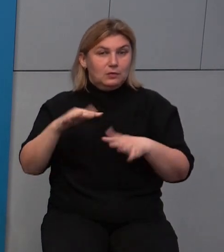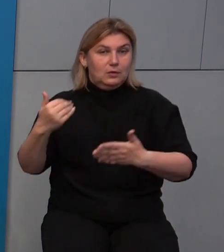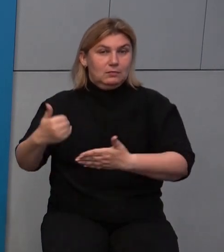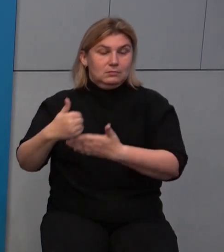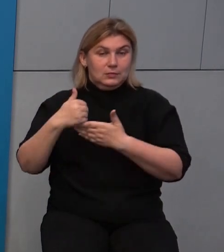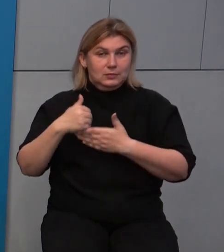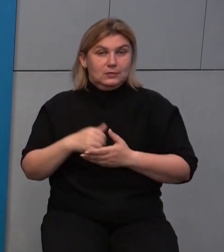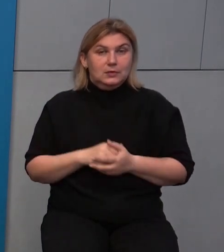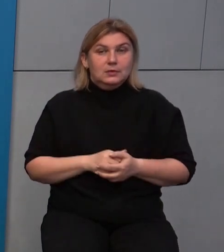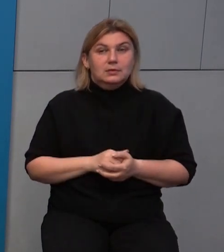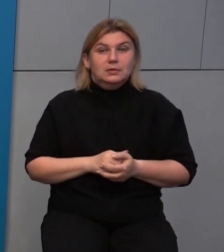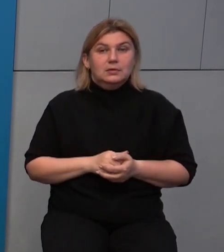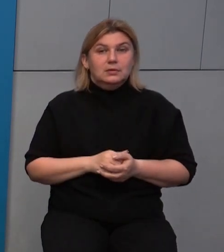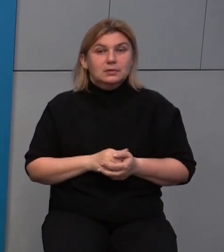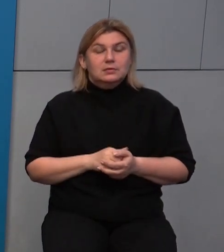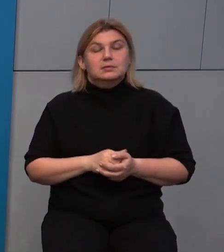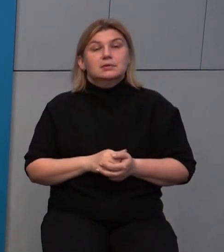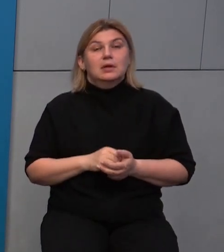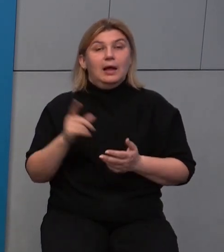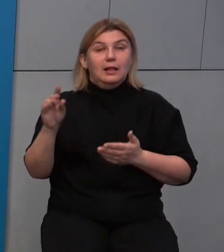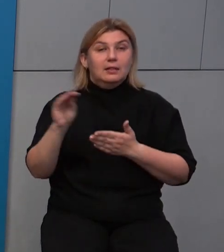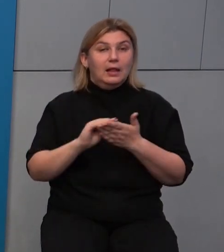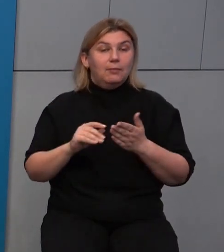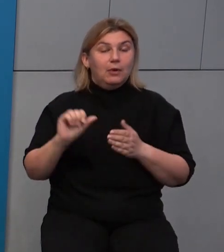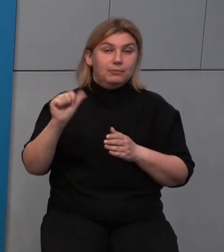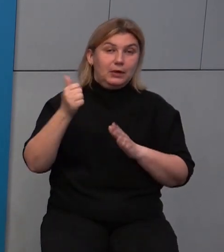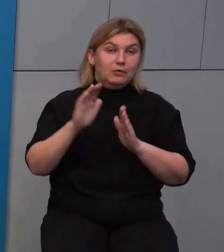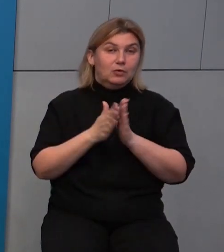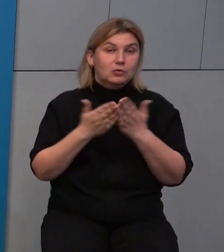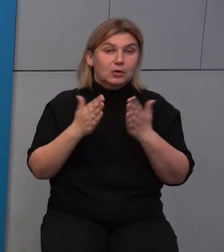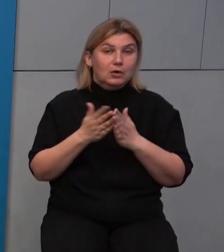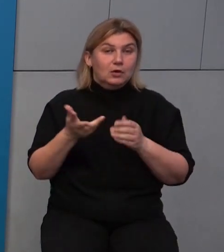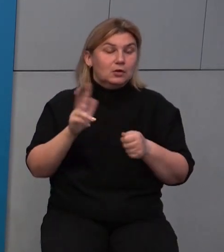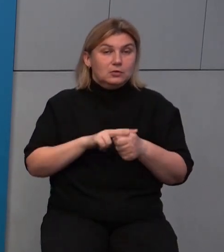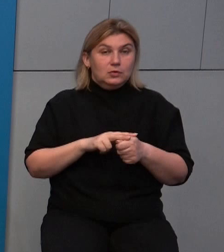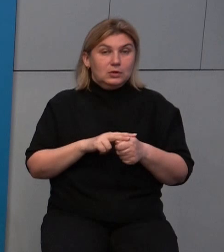I napisałam wtedy pierwszą książkę, która zupełnie nie była o tym, o czym miała być,